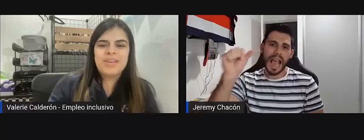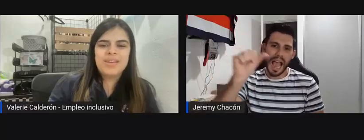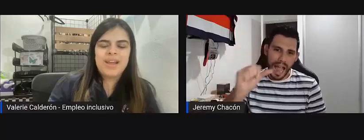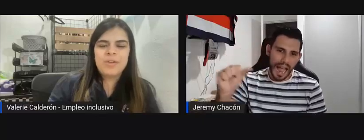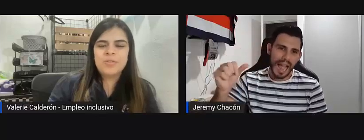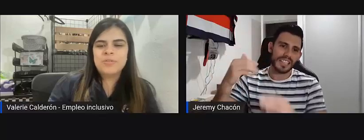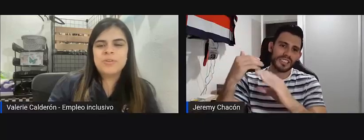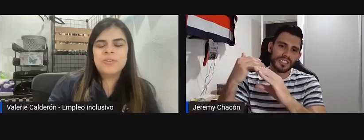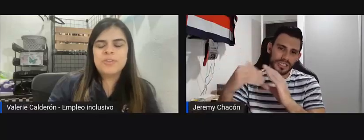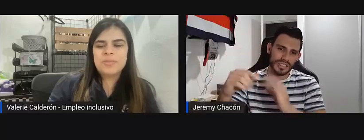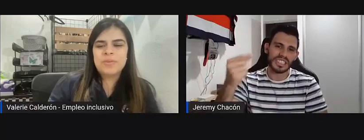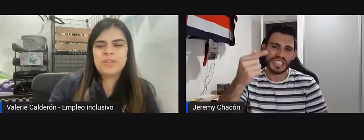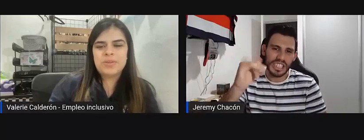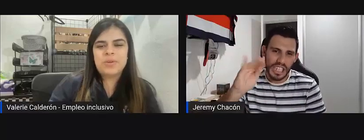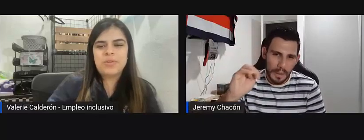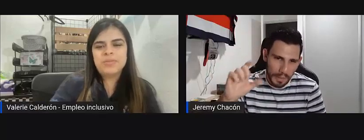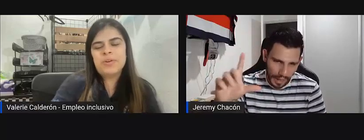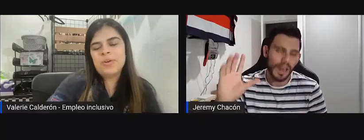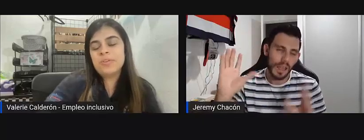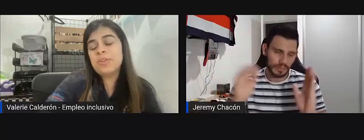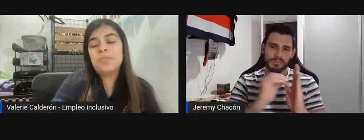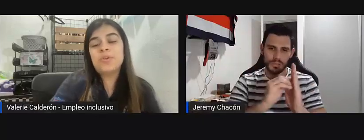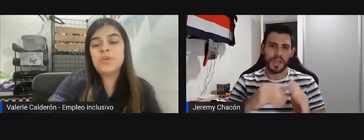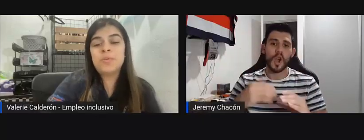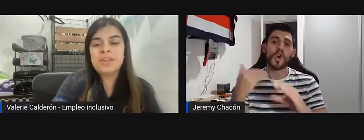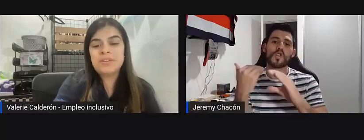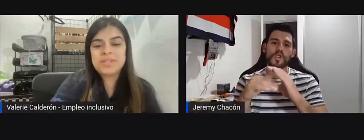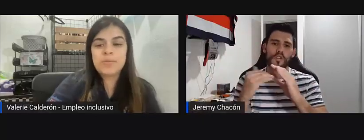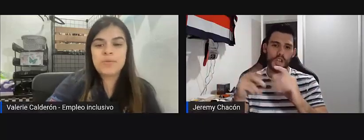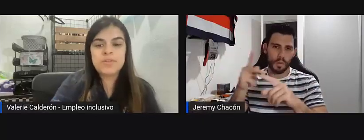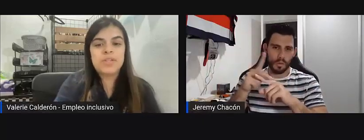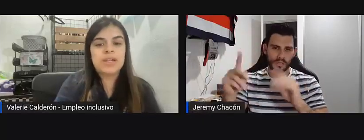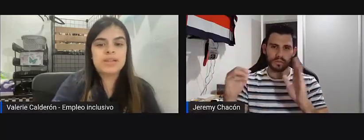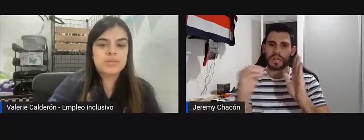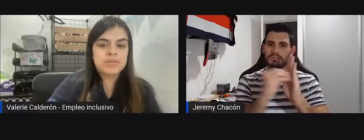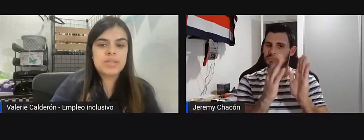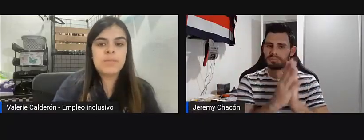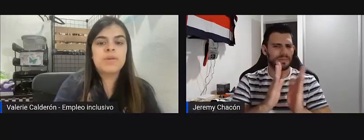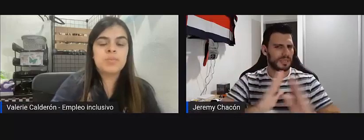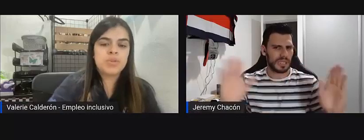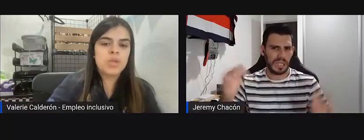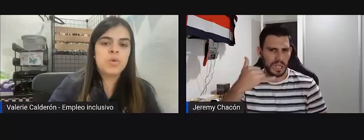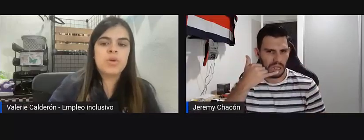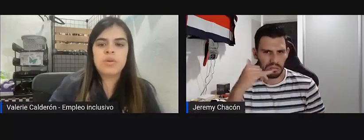algún otro tipo de número o otro tipo de nombre que no sea profesional siempre poner un correo